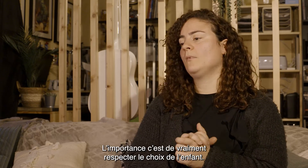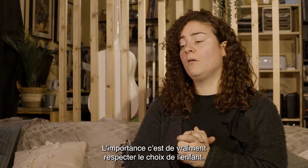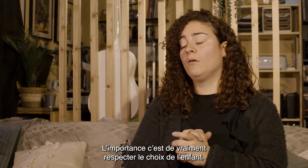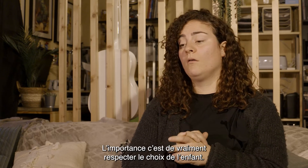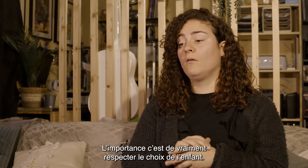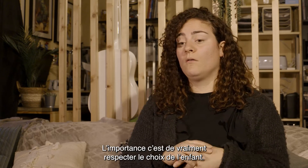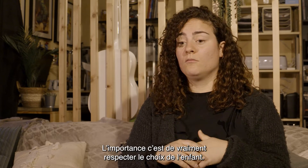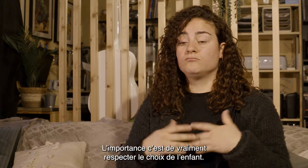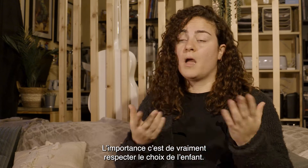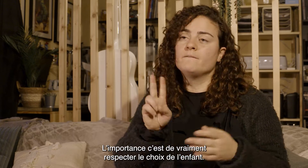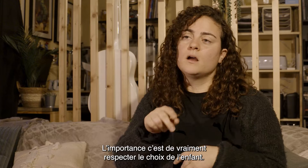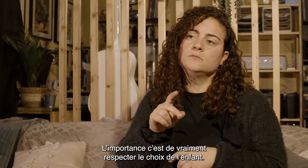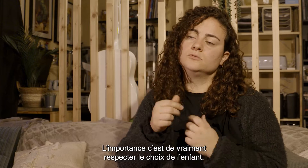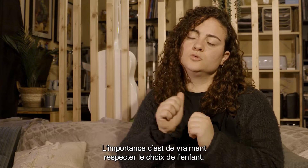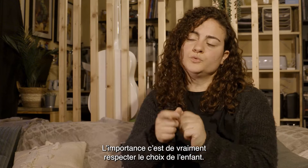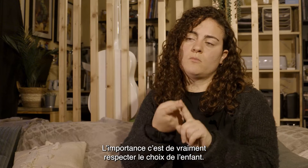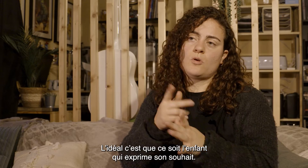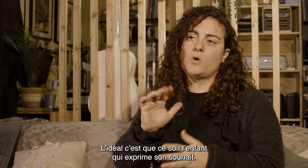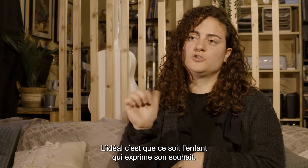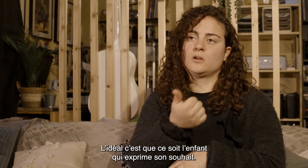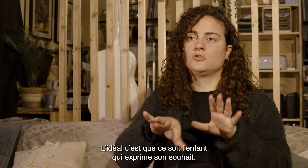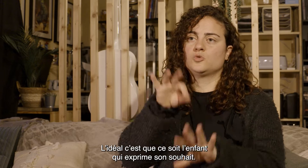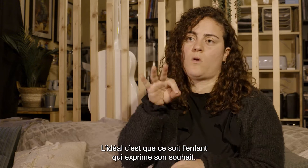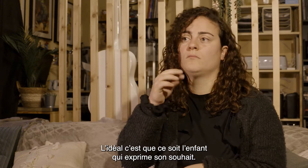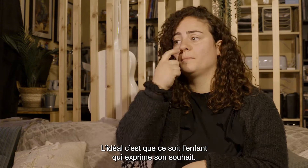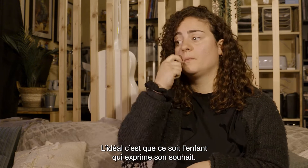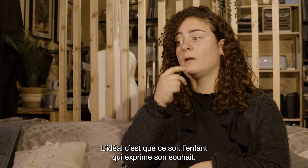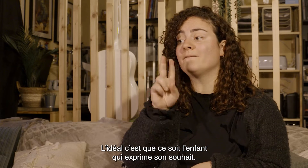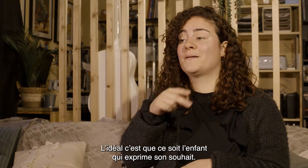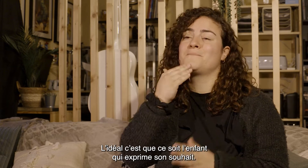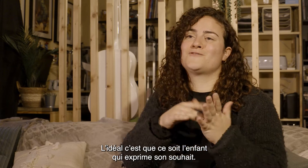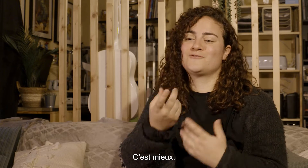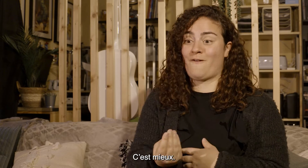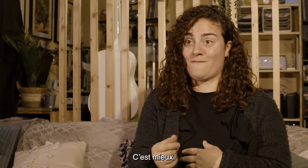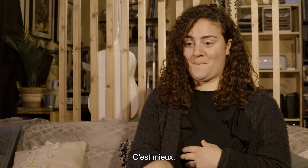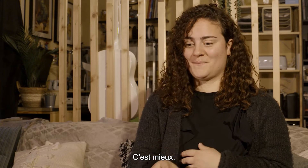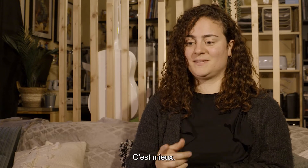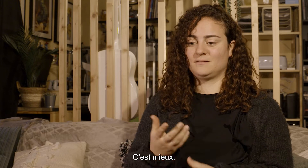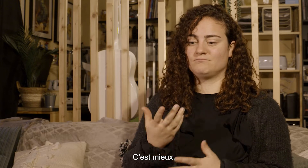L’importance c’est de vraiment respecter le choix de l’enfant. L’idéal c’est que ce soit l’enfant qui exprime son souhait. C’est mieux.